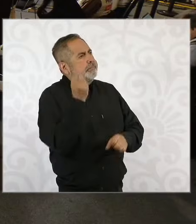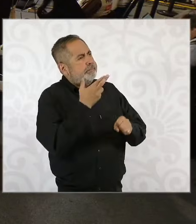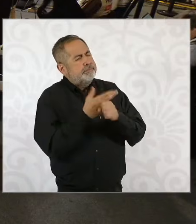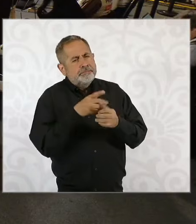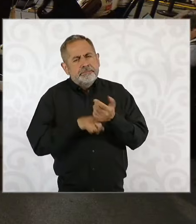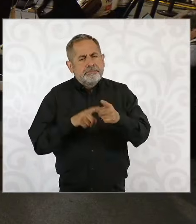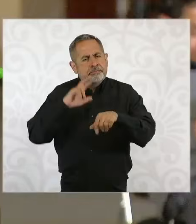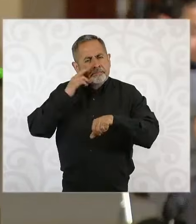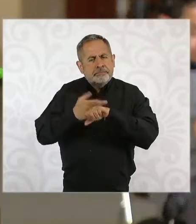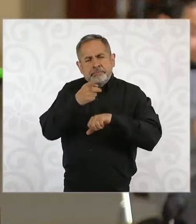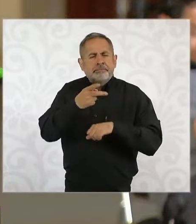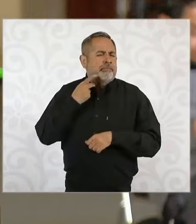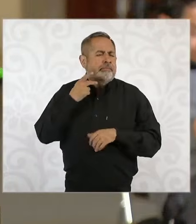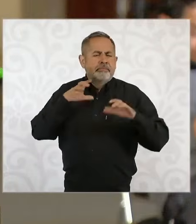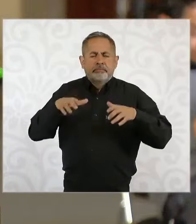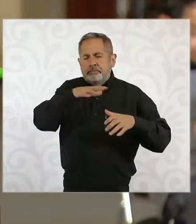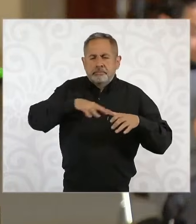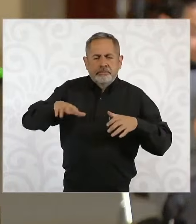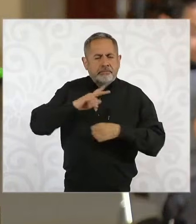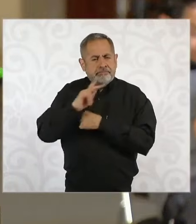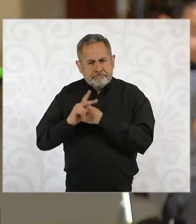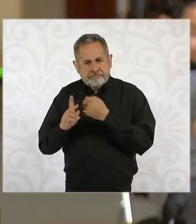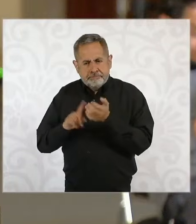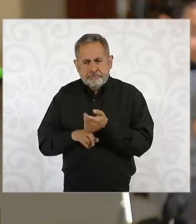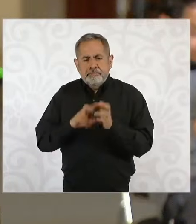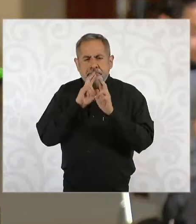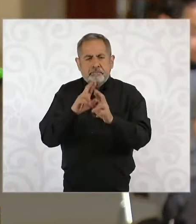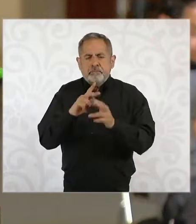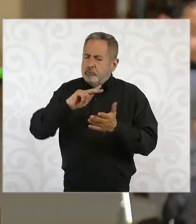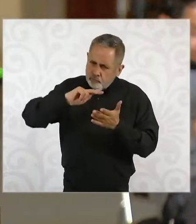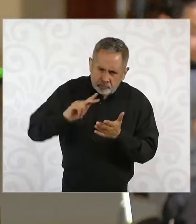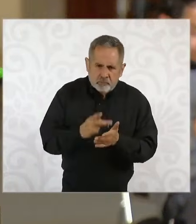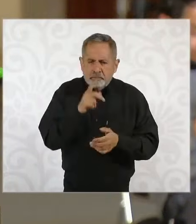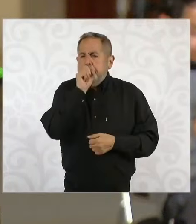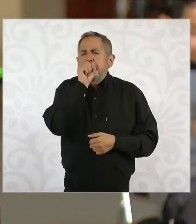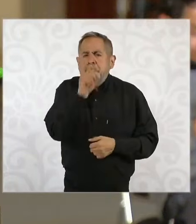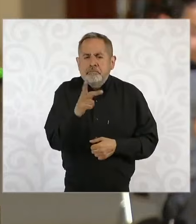responsable de la política interna del país, le voy a repetir la misma pregunta que le hice al